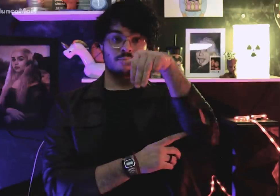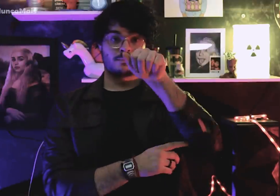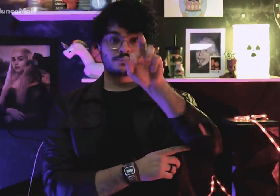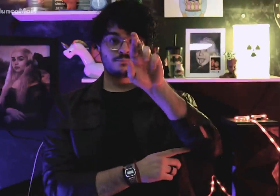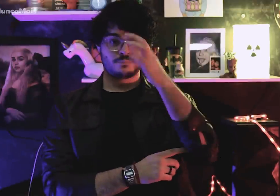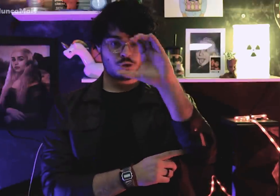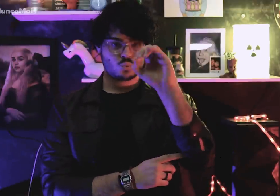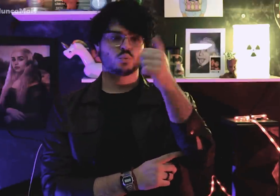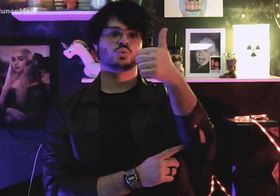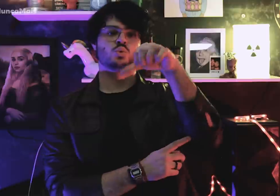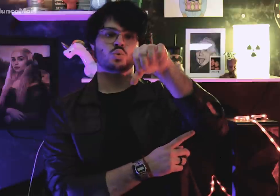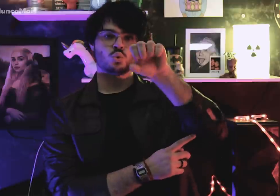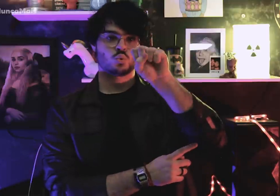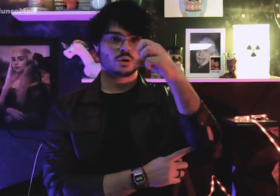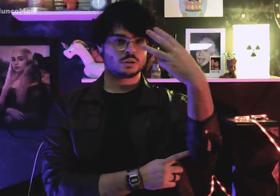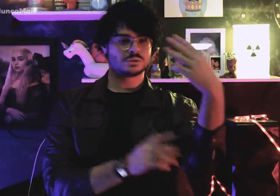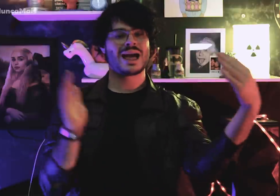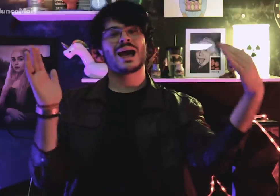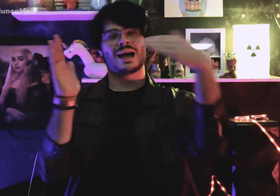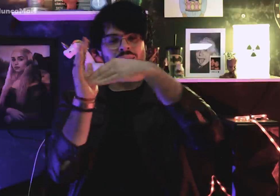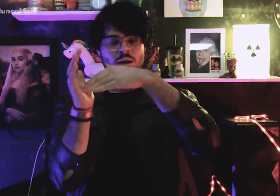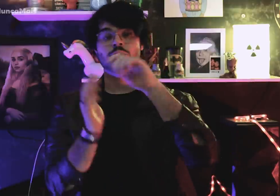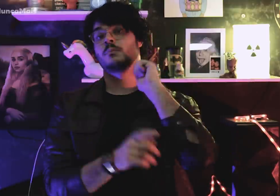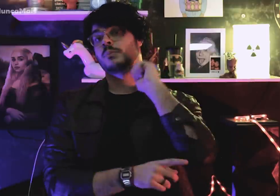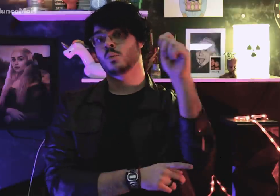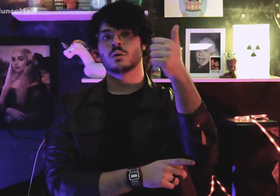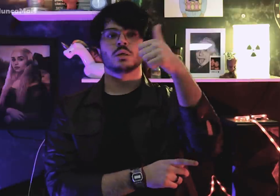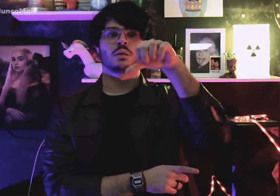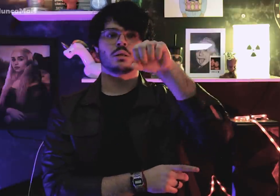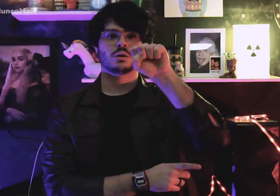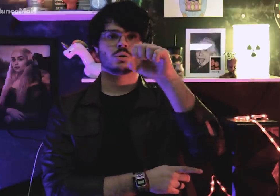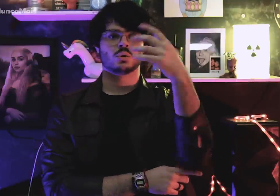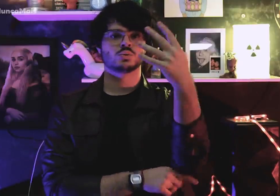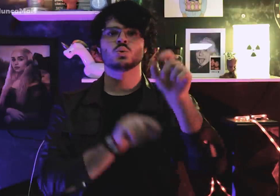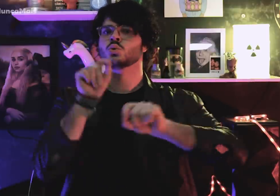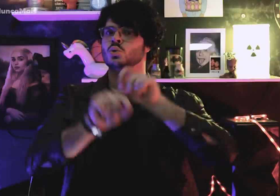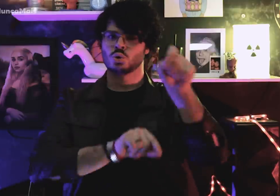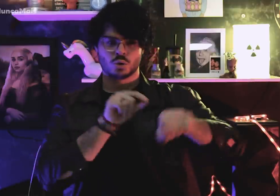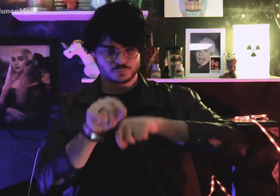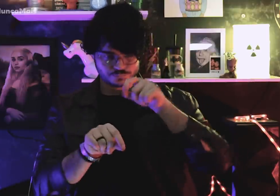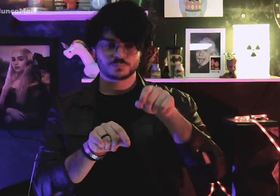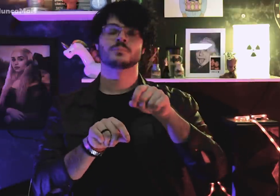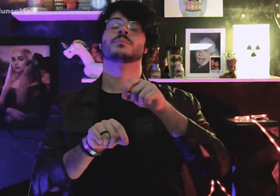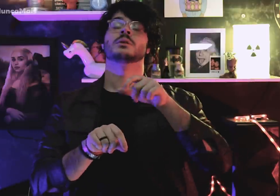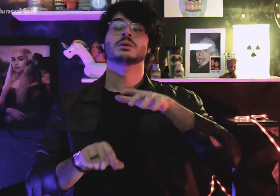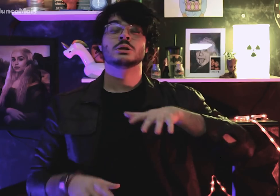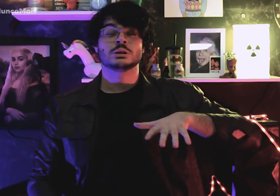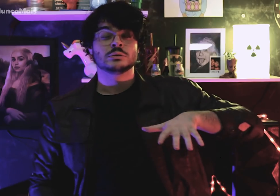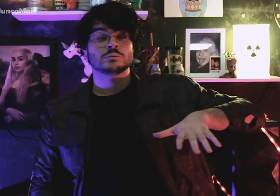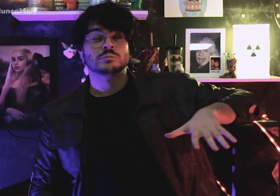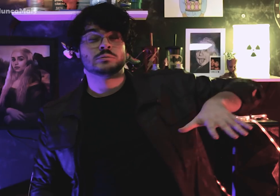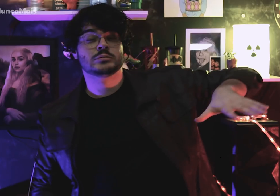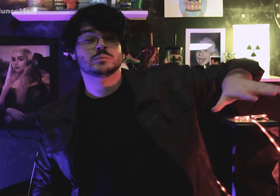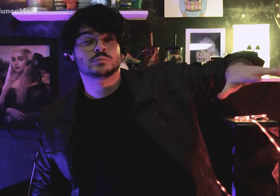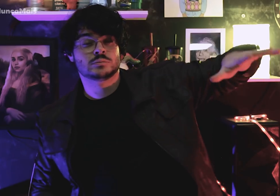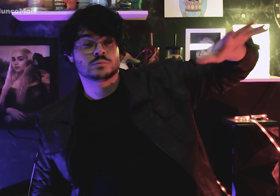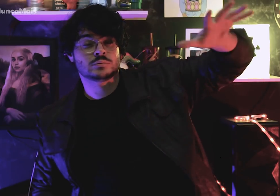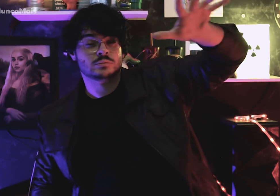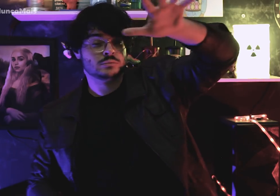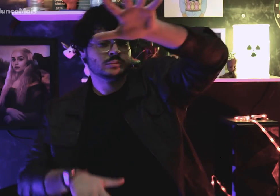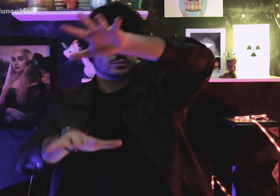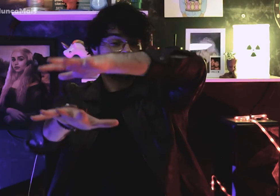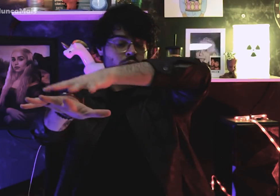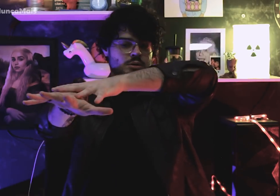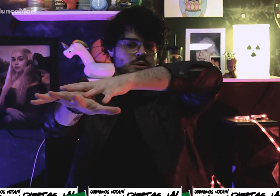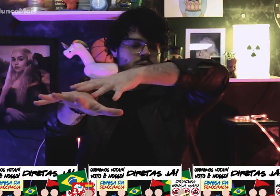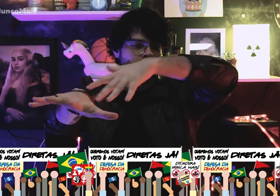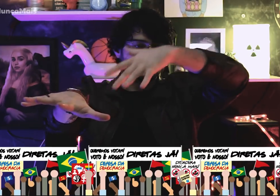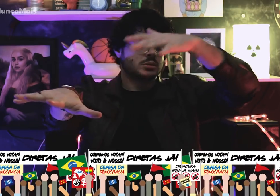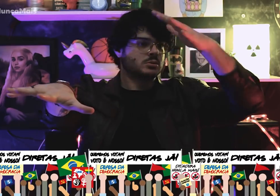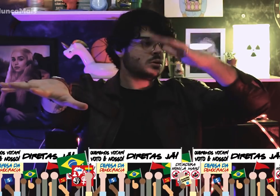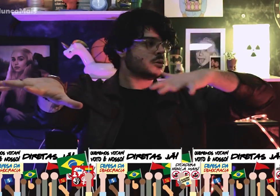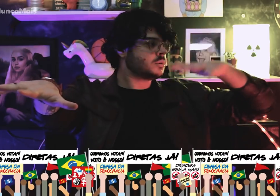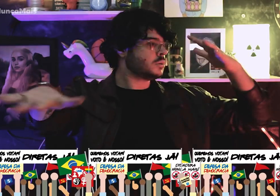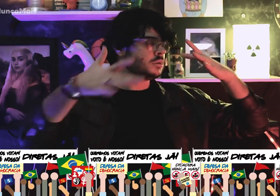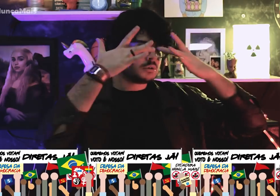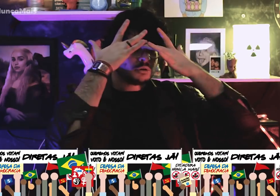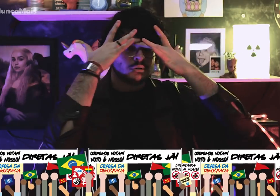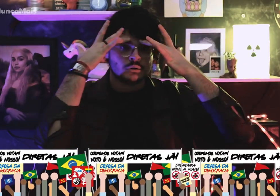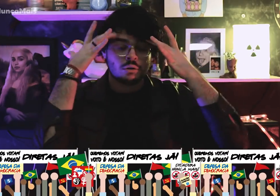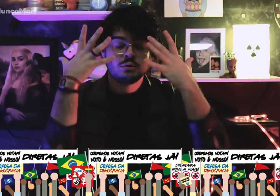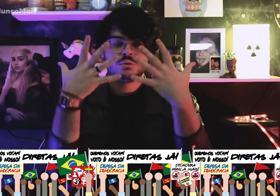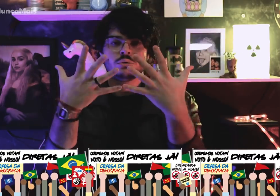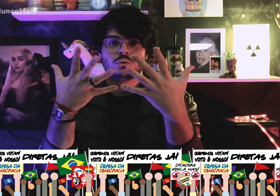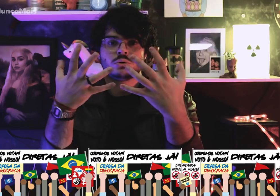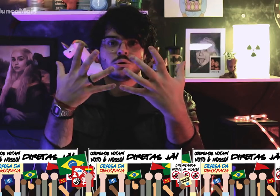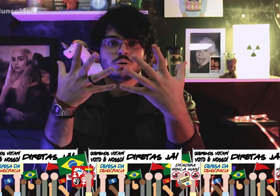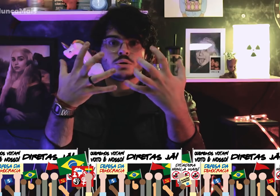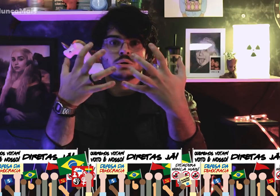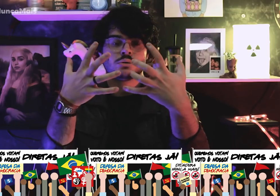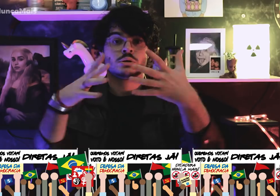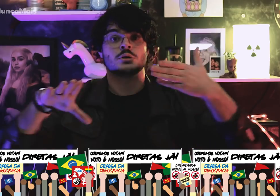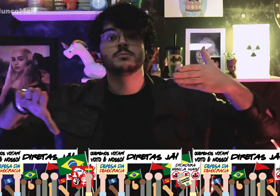De março de 1983 a abril de 1984, milhões de pessoas participaram